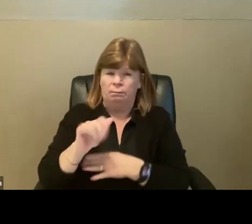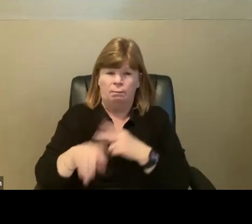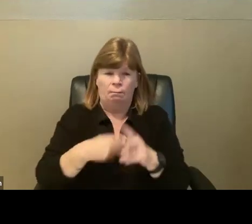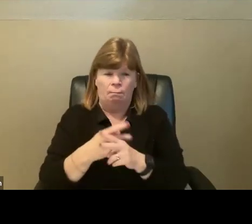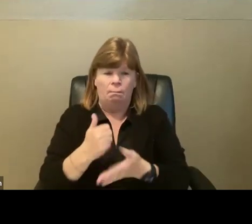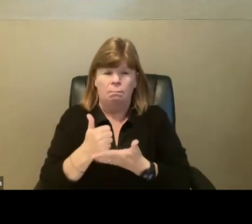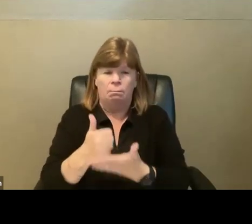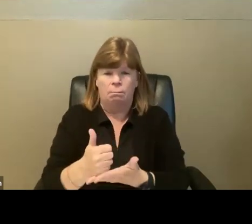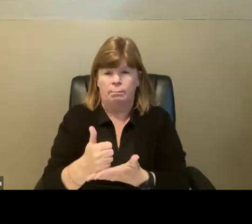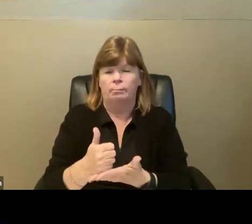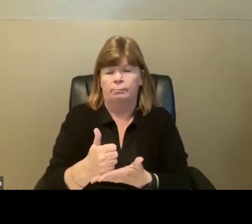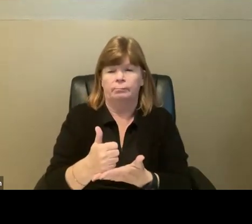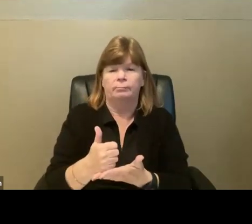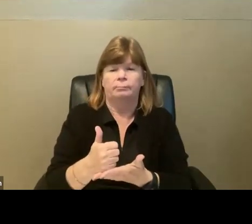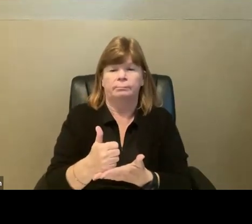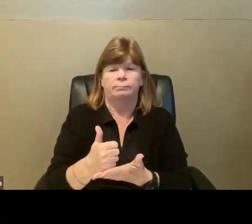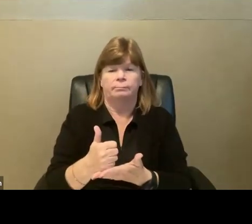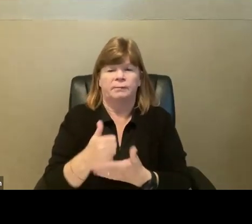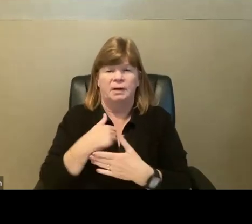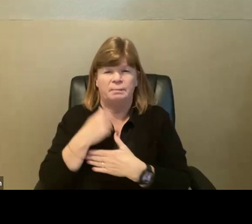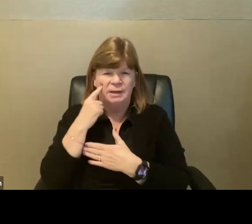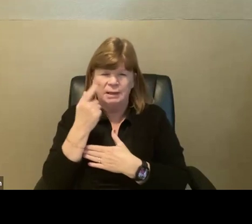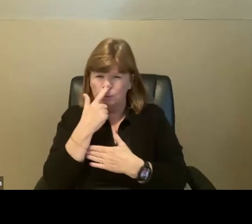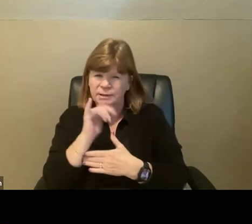Estoy pensando que hay algún tipo de pequeño fallo en el sistema.